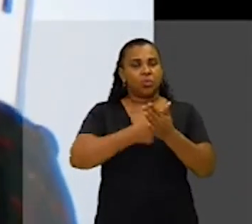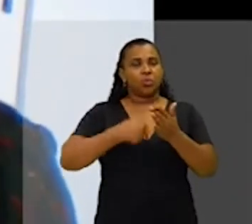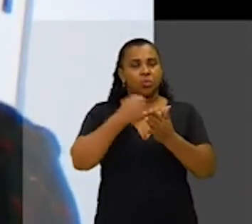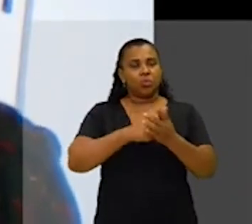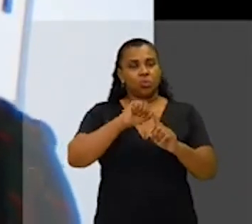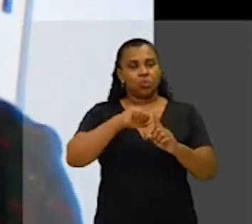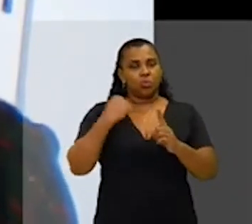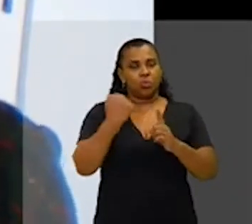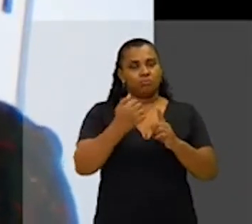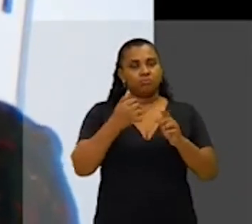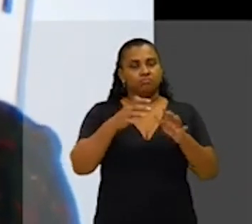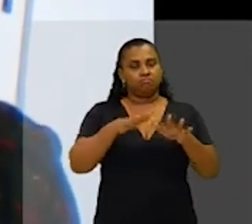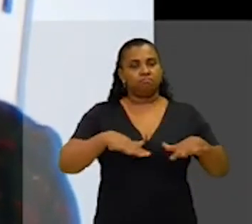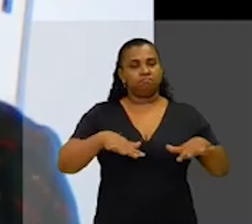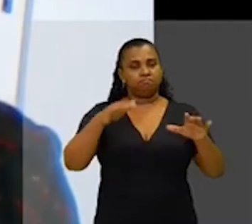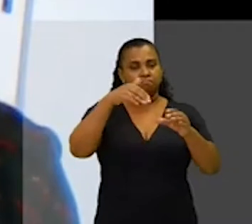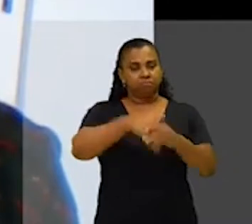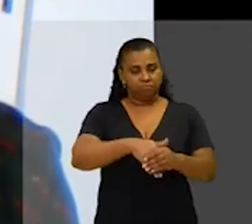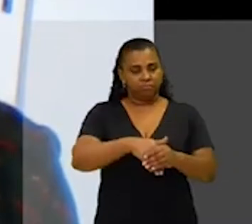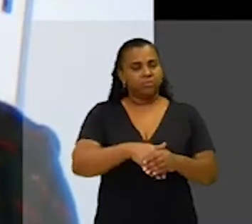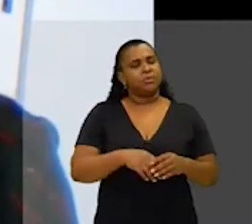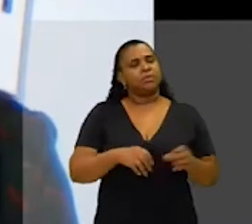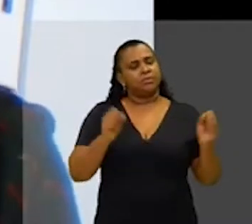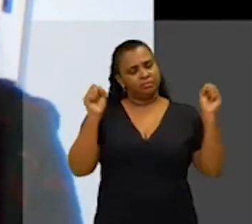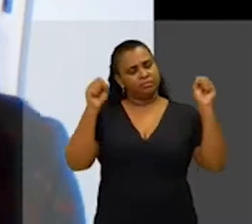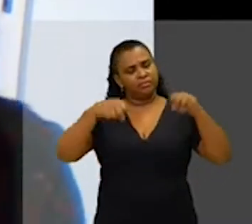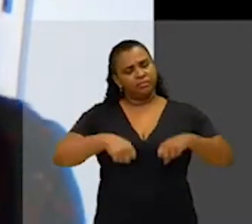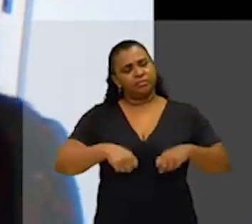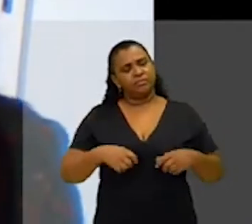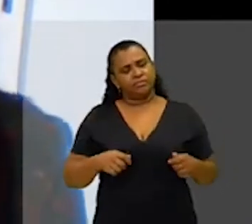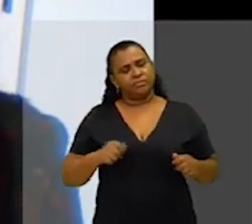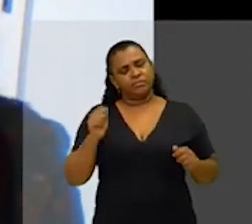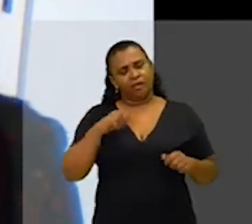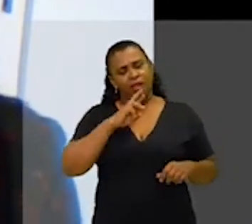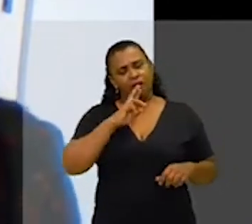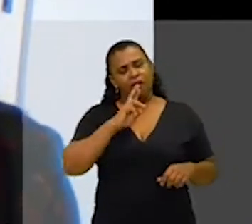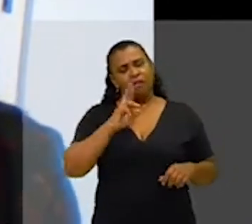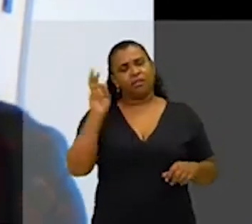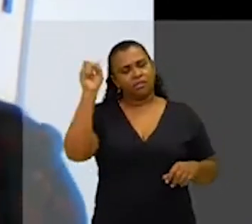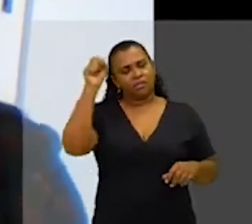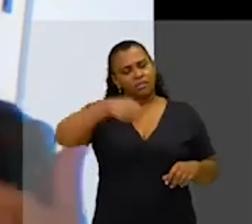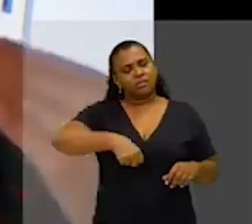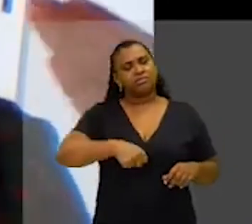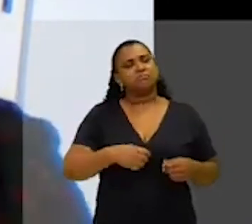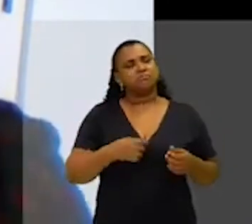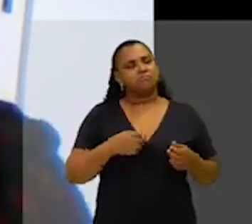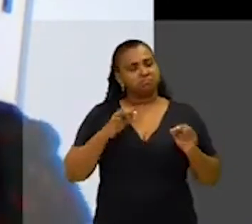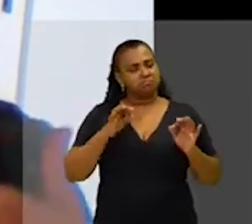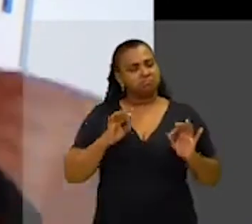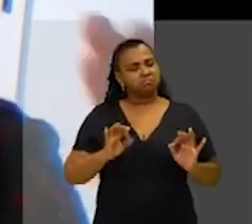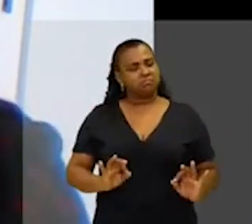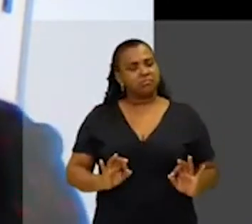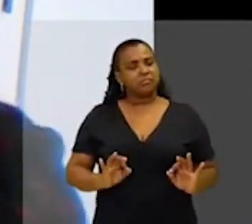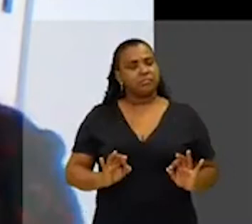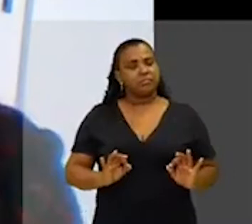sim aí as coisas podem responder que sim claro que não de forma satisfatória diante da cidade o